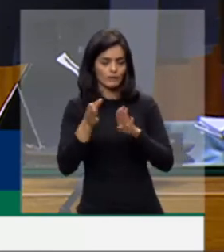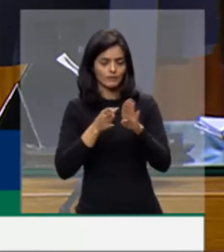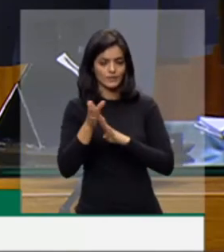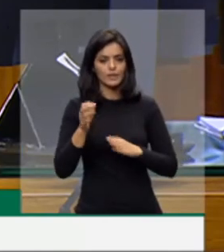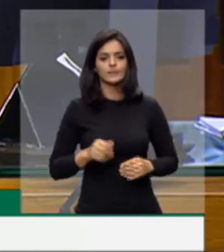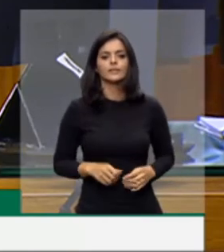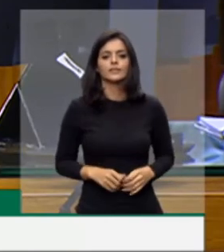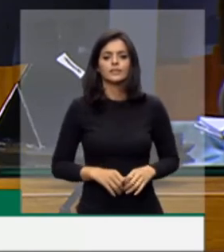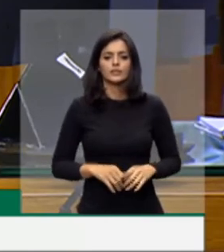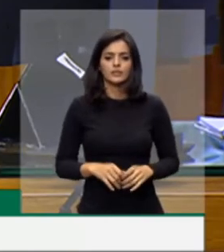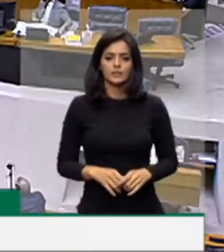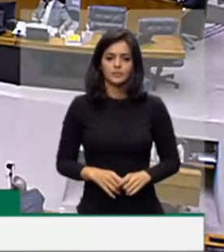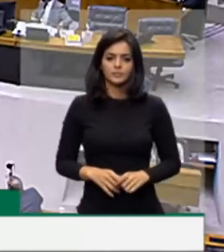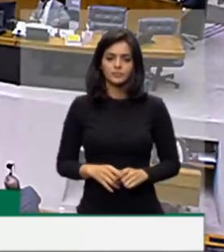SUBSTITUTIVA OFERECIDA É MEDIDA PROVISÓRIA N° 998 DE